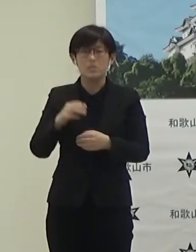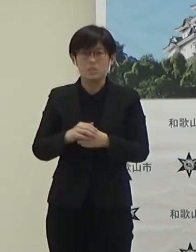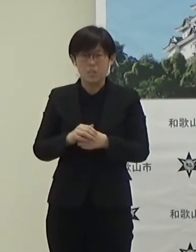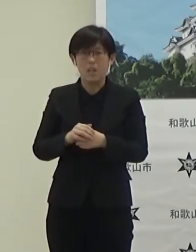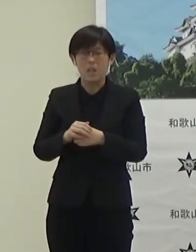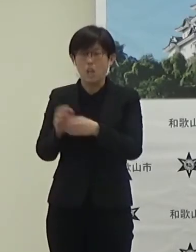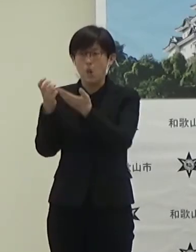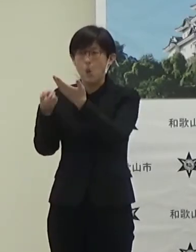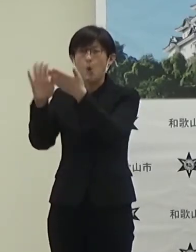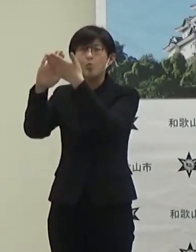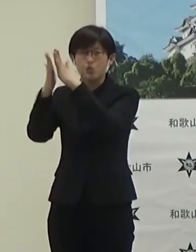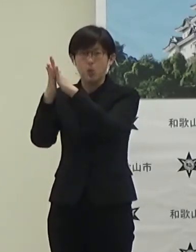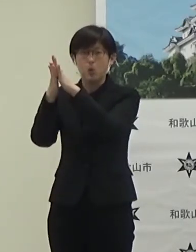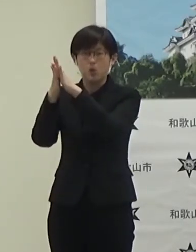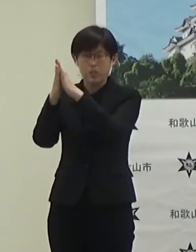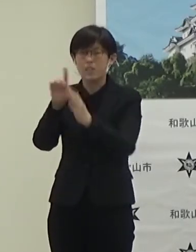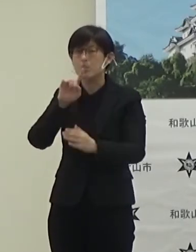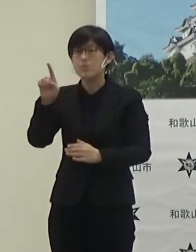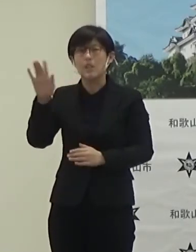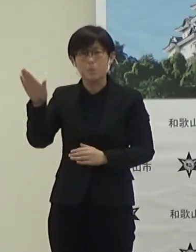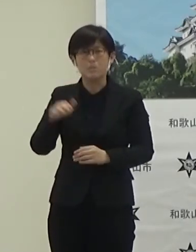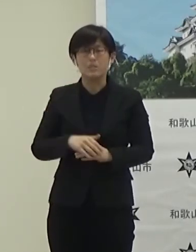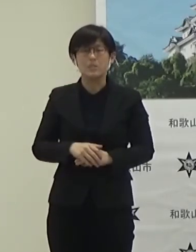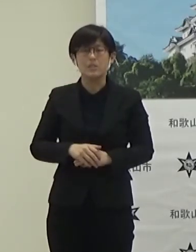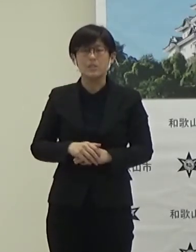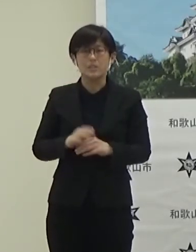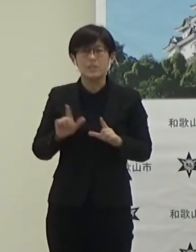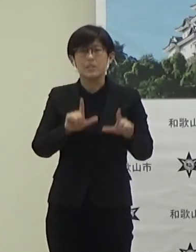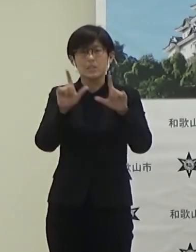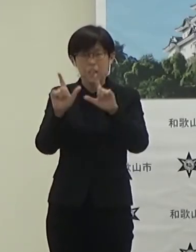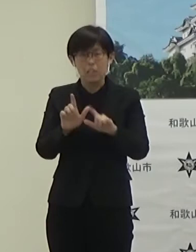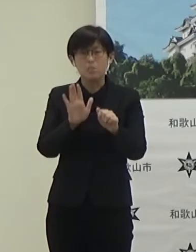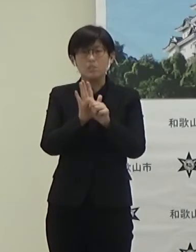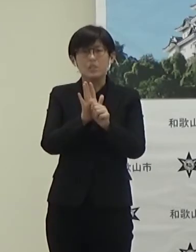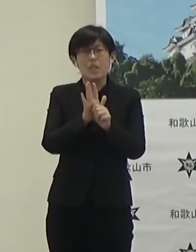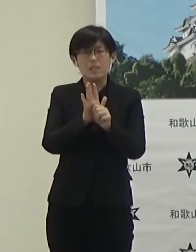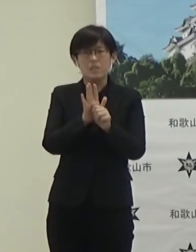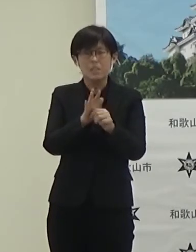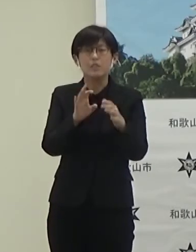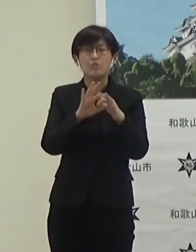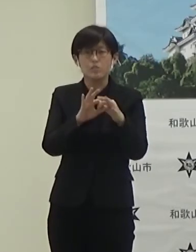また生活支援等につきましても 難民が決定すればその生活支援等の